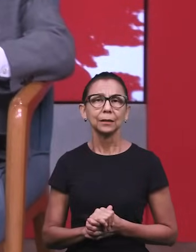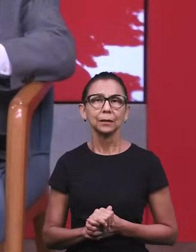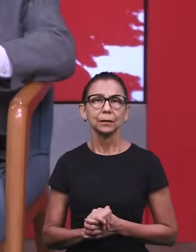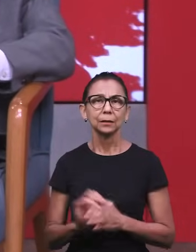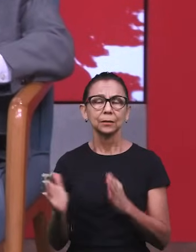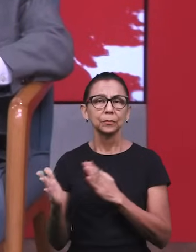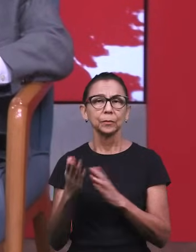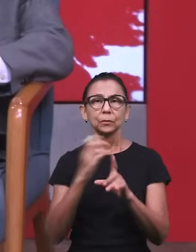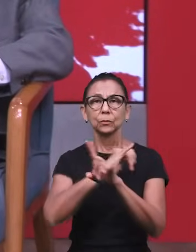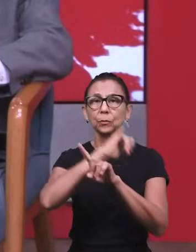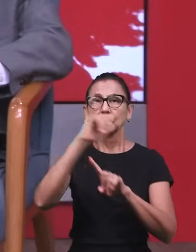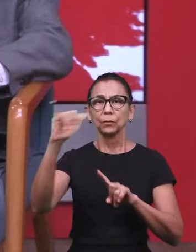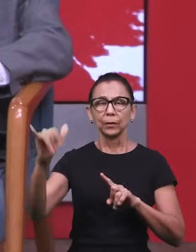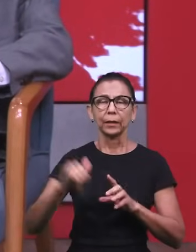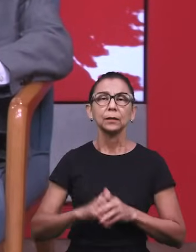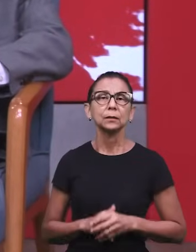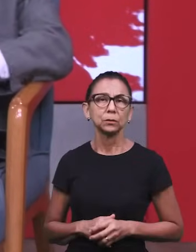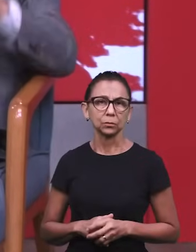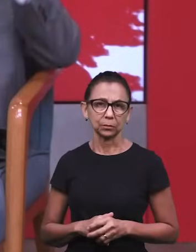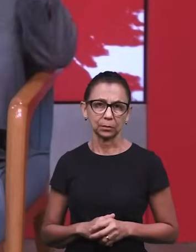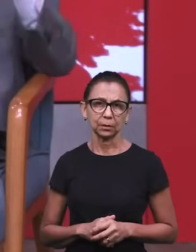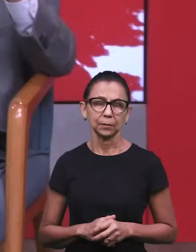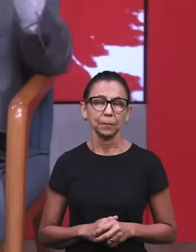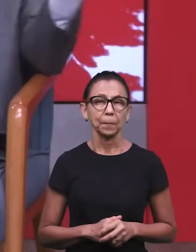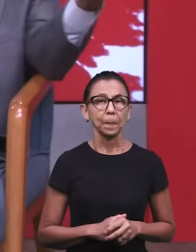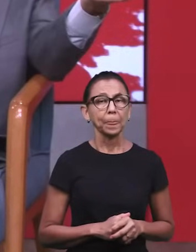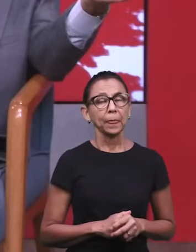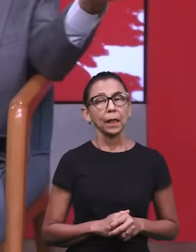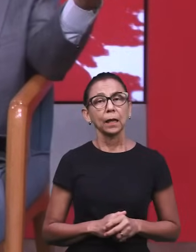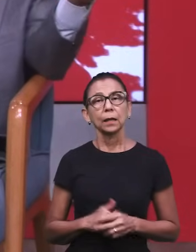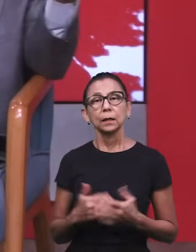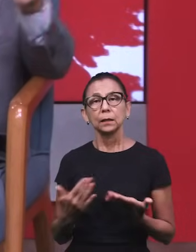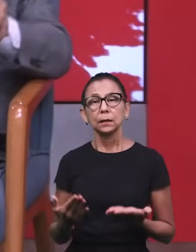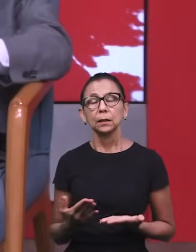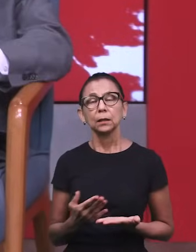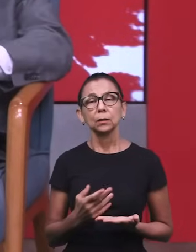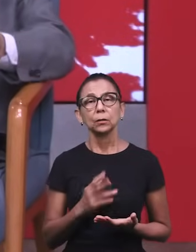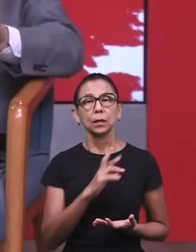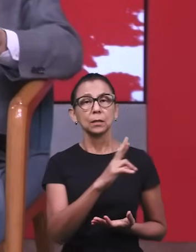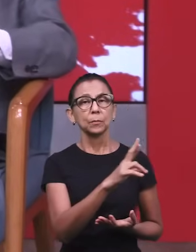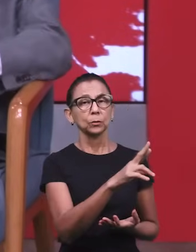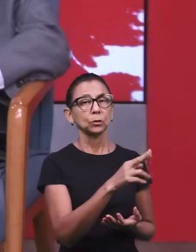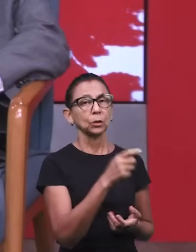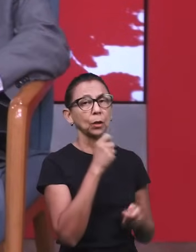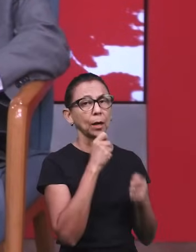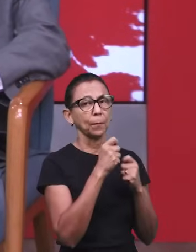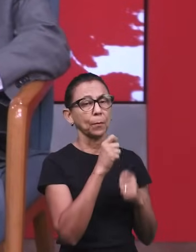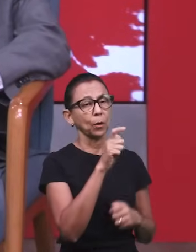contactadas conosco porque todo objetivo Como eu disse pro repórter é trazer de volta pra palavra